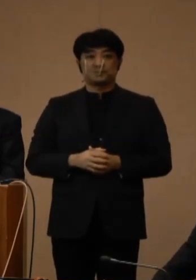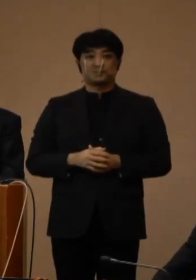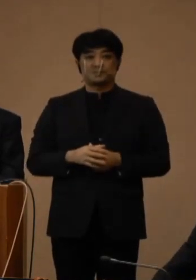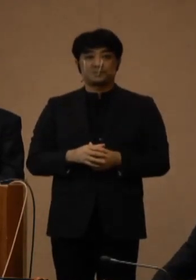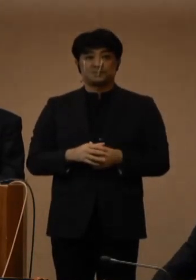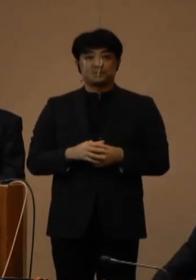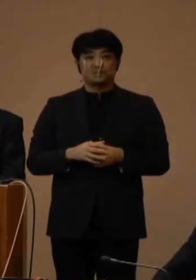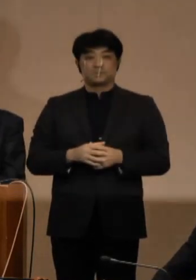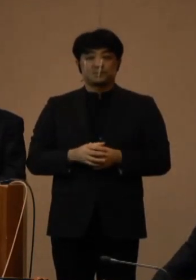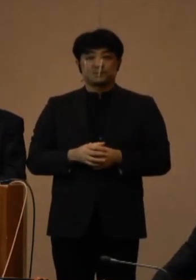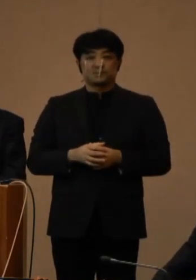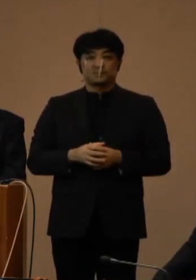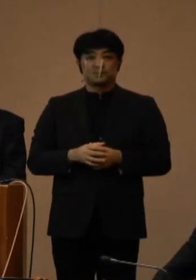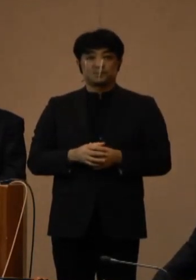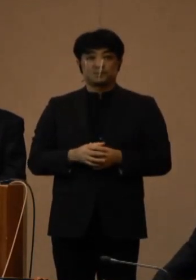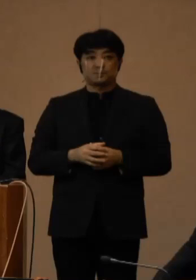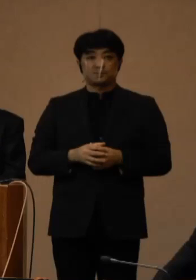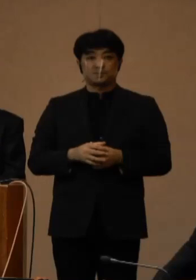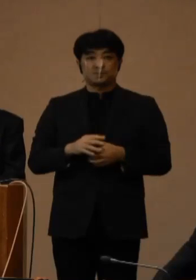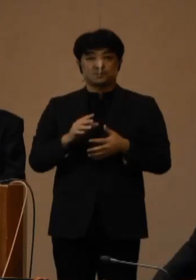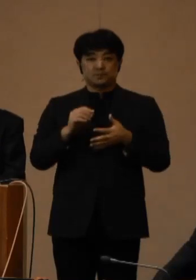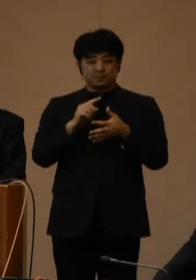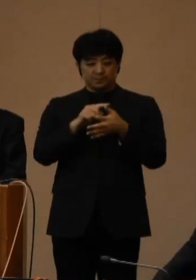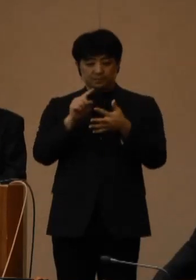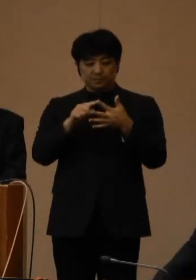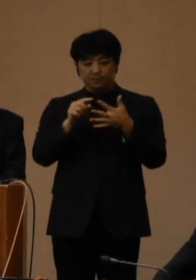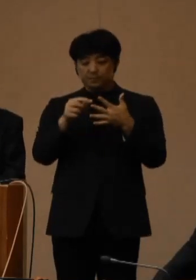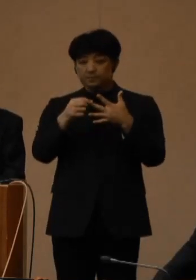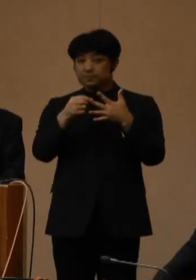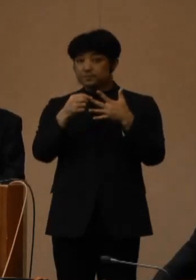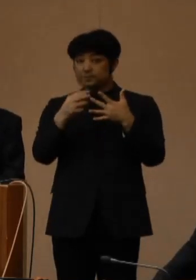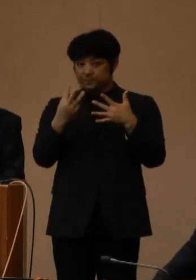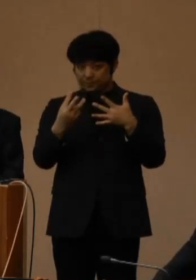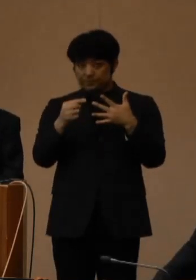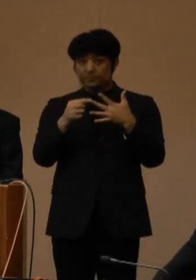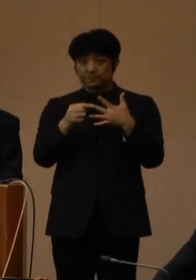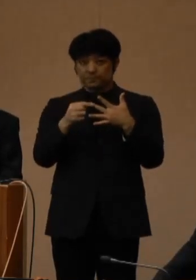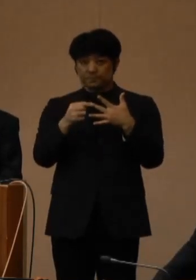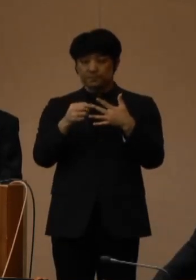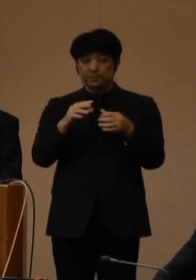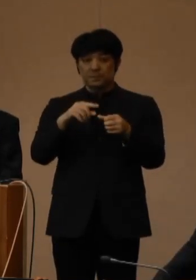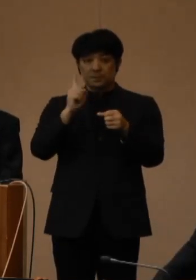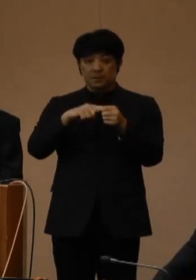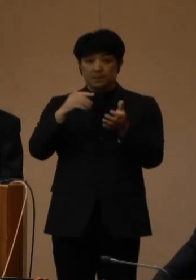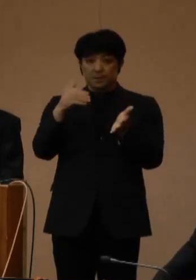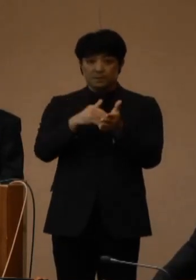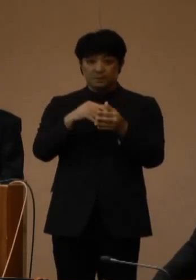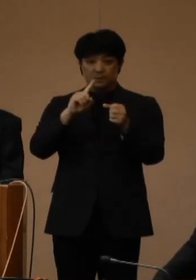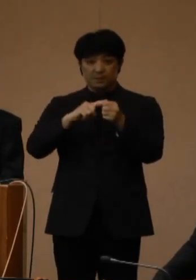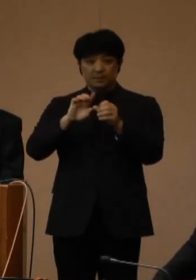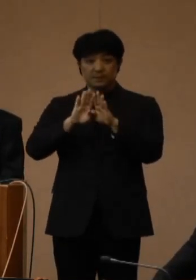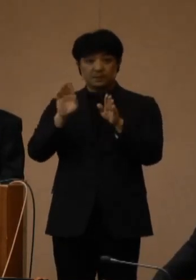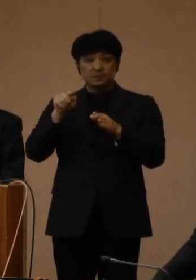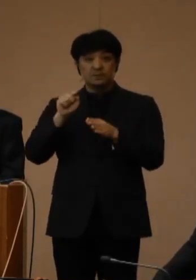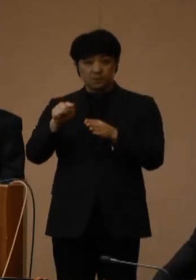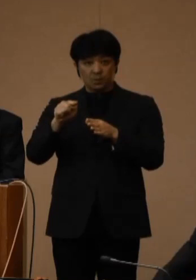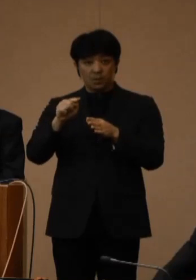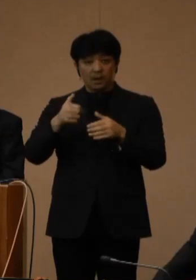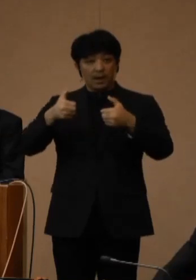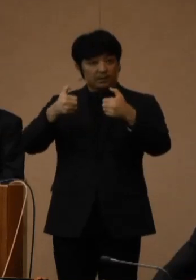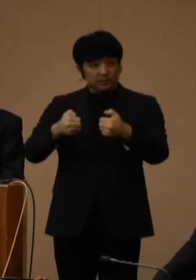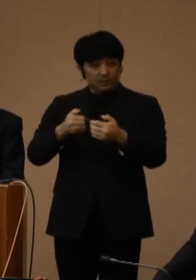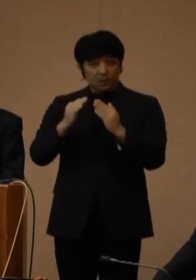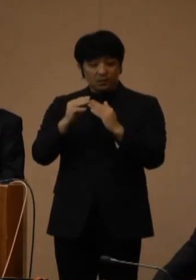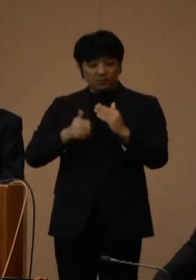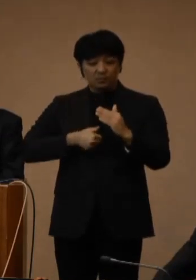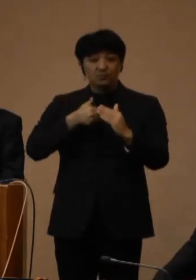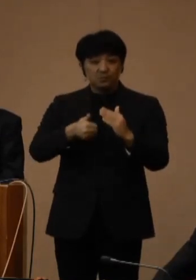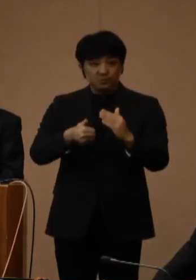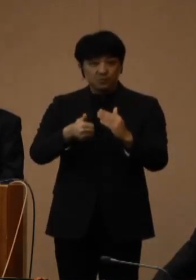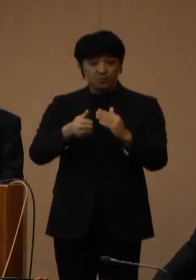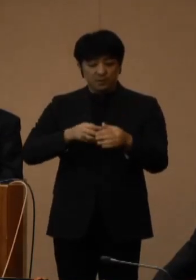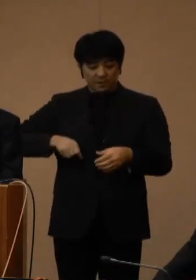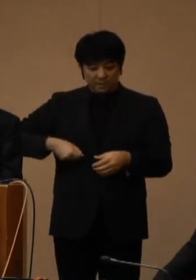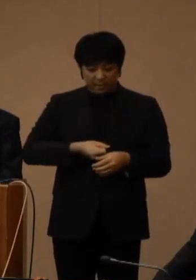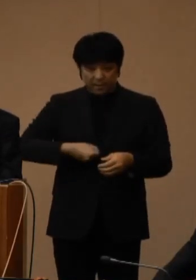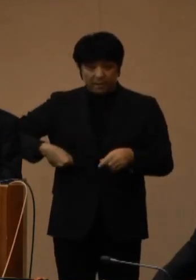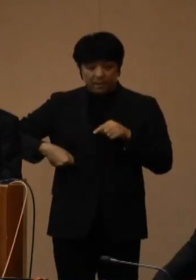３、失礼しました。一番最初が1ですね。２番目が２、３、年末年始の挨拶回りは玄関先て短時間に済ませること